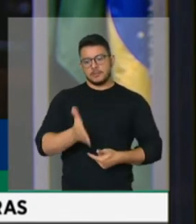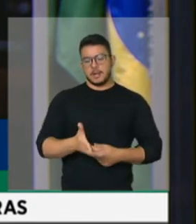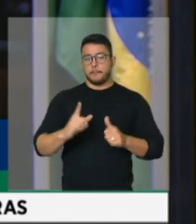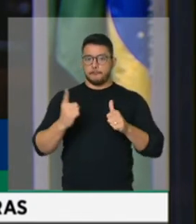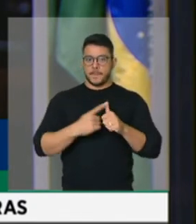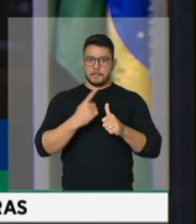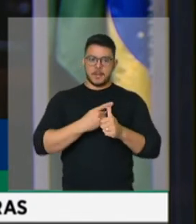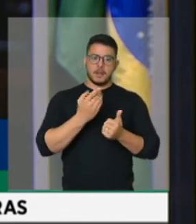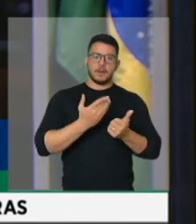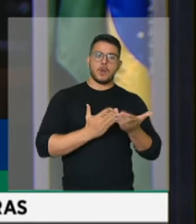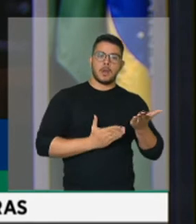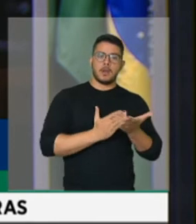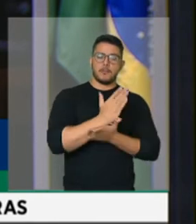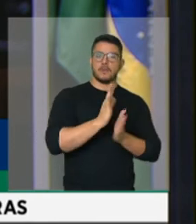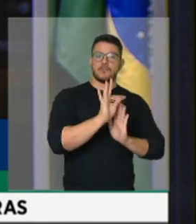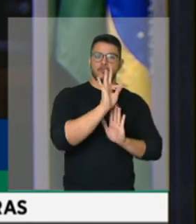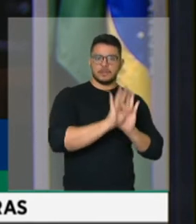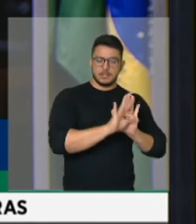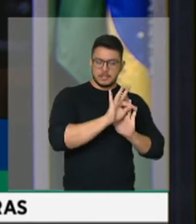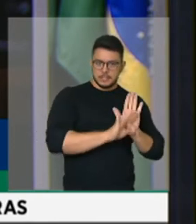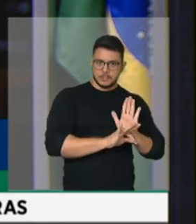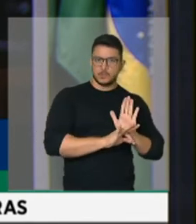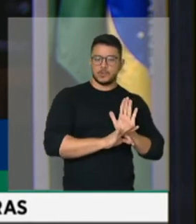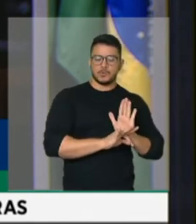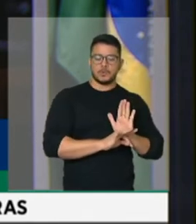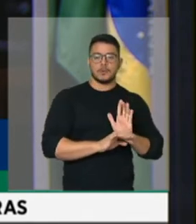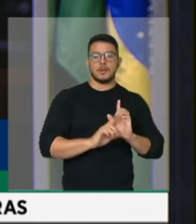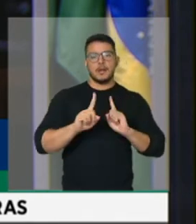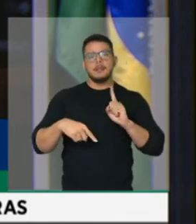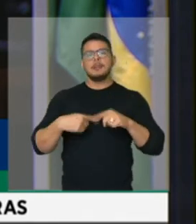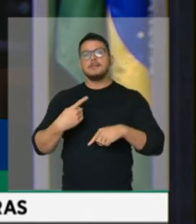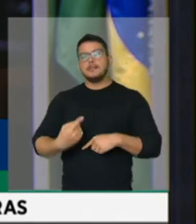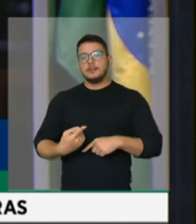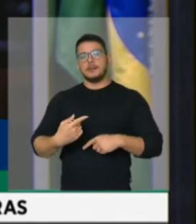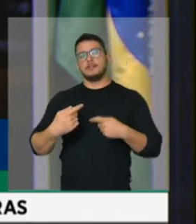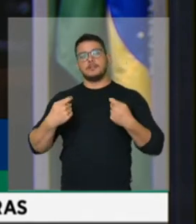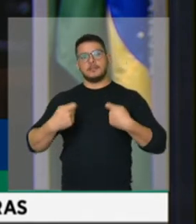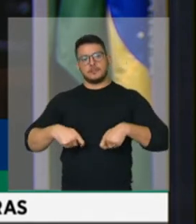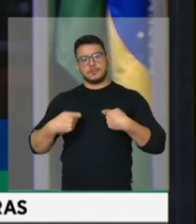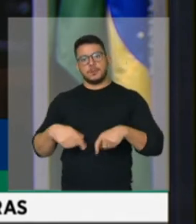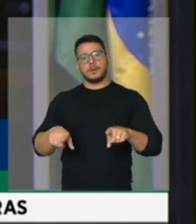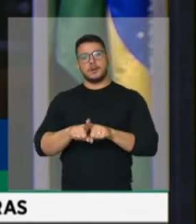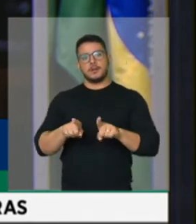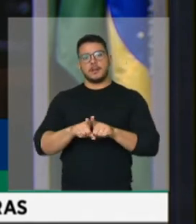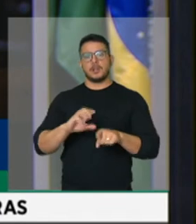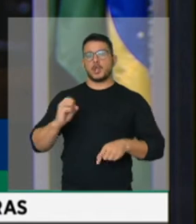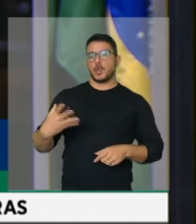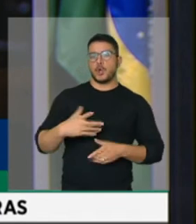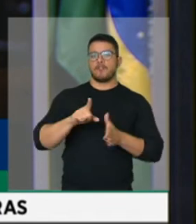APERFEIÇOAMENTO DA PROPOSTA. IMPORTANTE DESTACAR QUE AUTORIZAÇÃO LEGISLATIVA PARA ESSE PROCESSO DE DESESTATIZAÇÃO SE DARÁ EXCLUSIVAMENTE MEDIANTE O